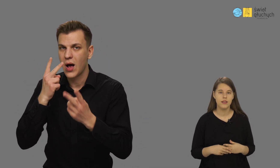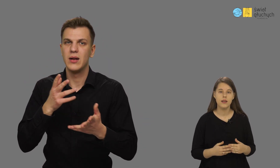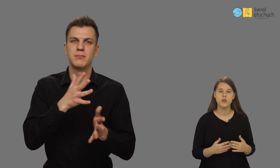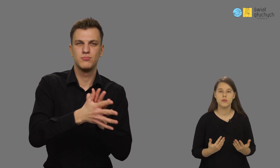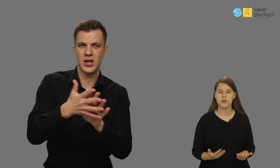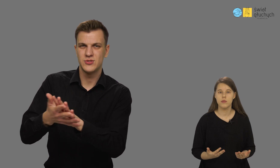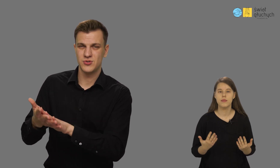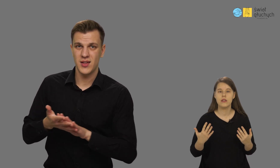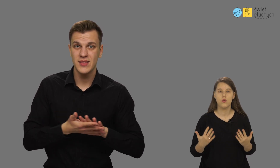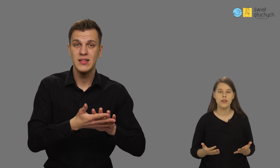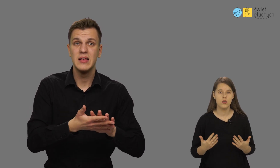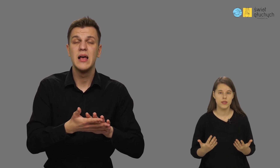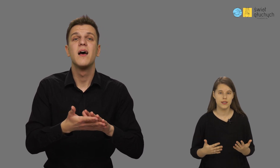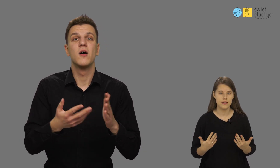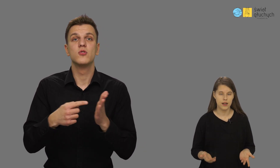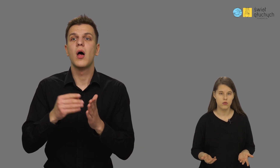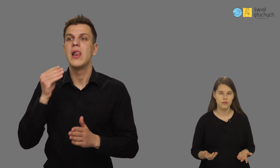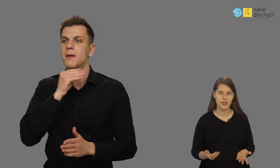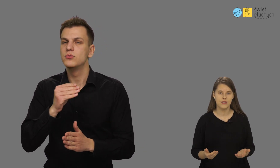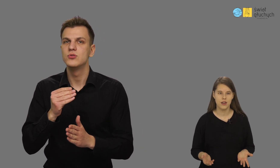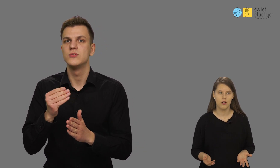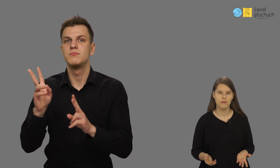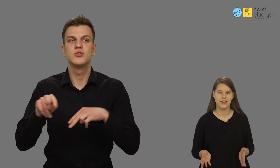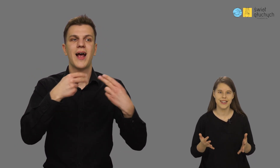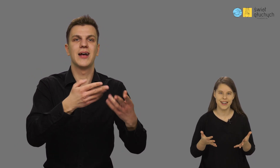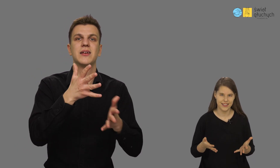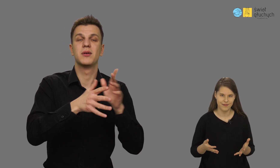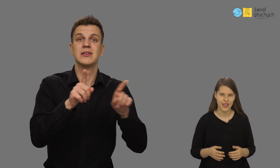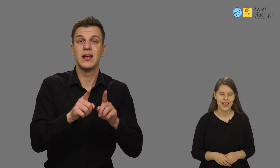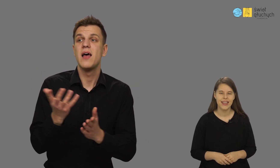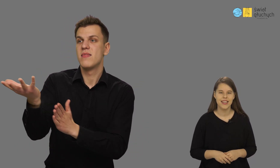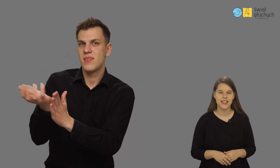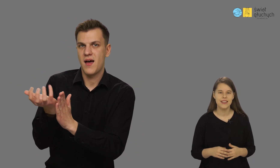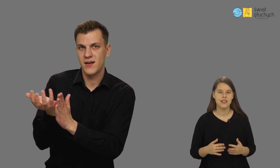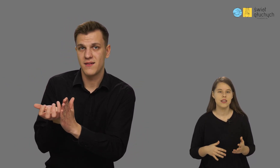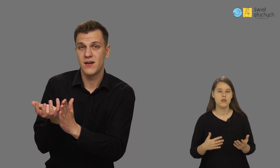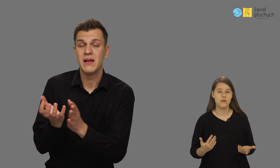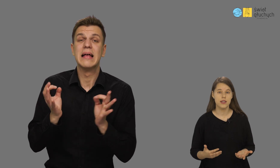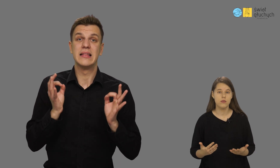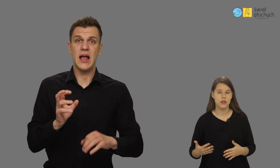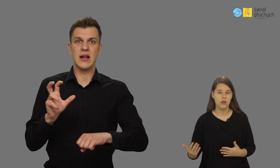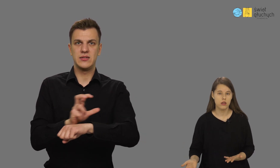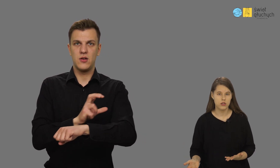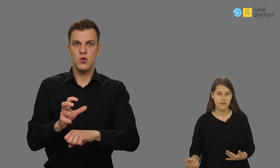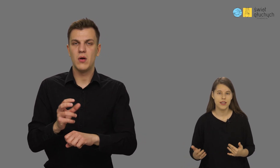najlepszym sposobem na dokładne opisanie znaku, jest jego… nagranie. Teraz, dzięki rozwiązaniom technologicznym,